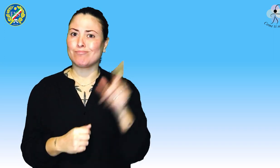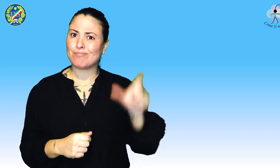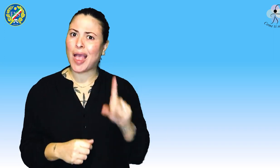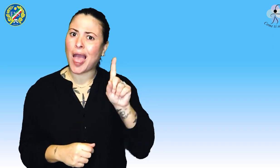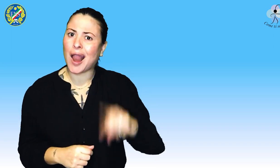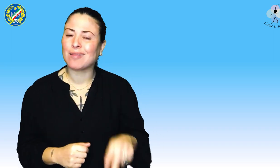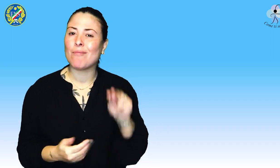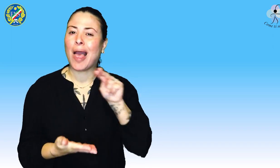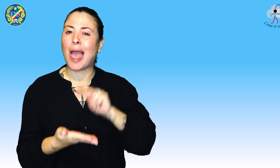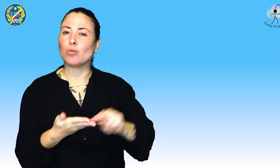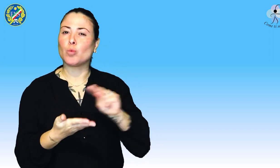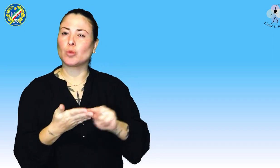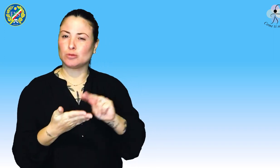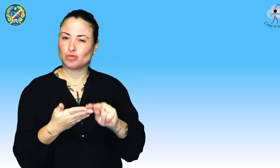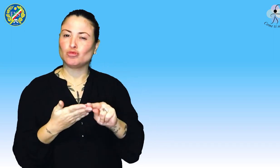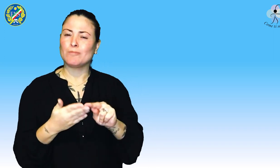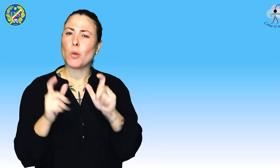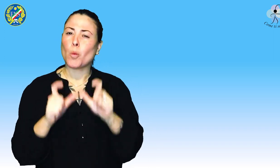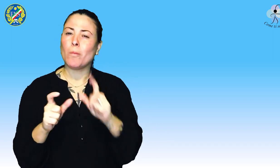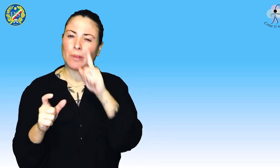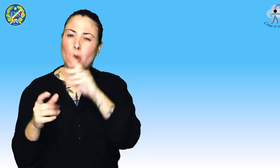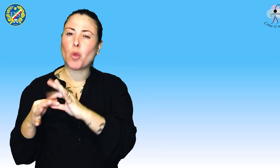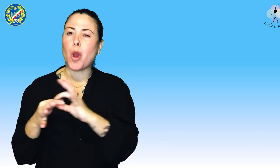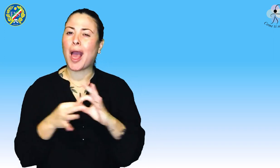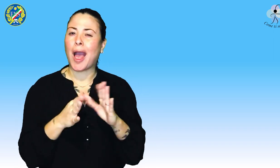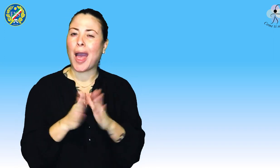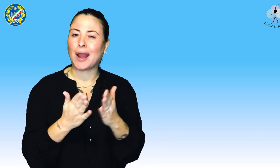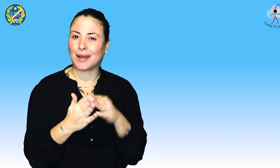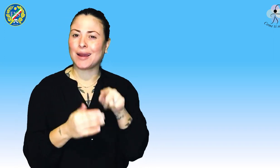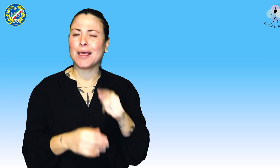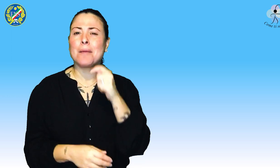autrice con S.Cazzaniga, della collana